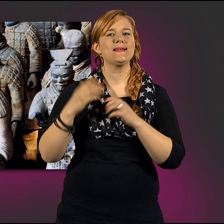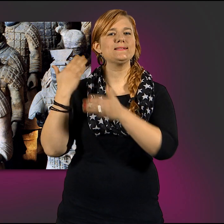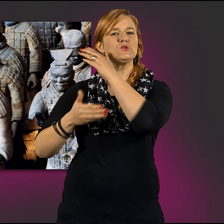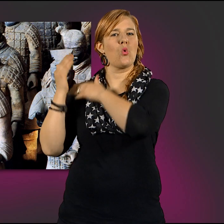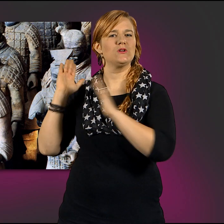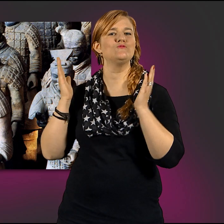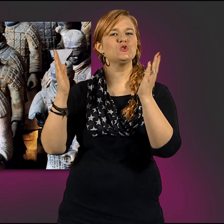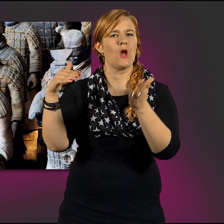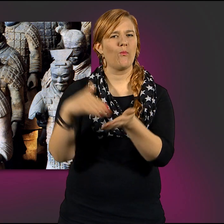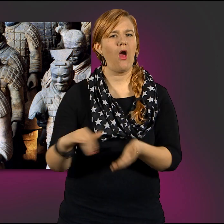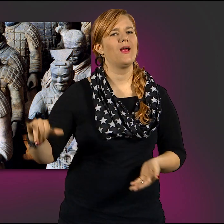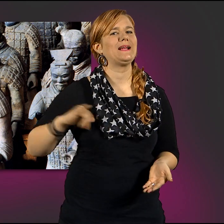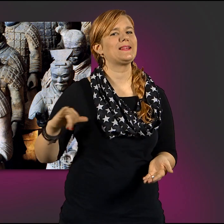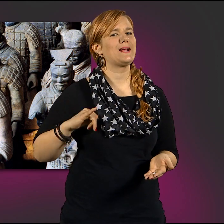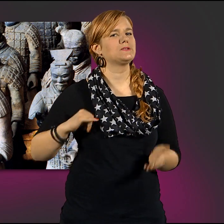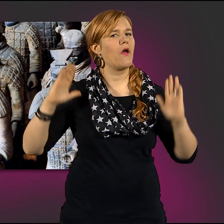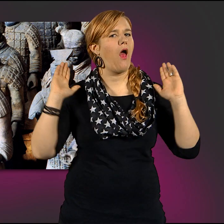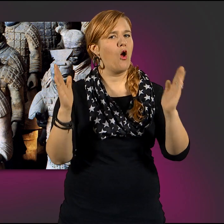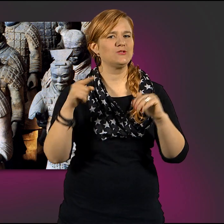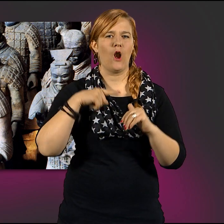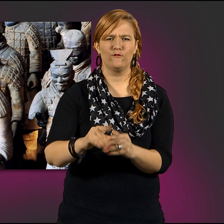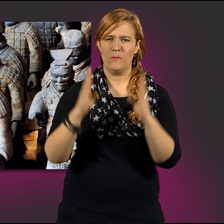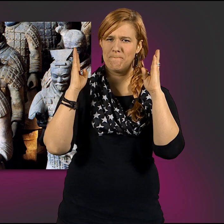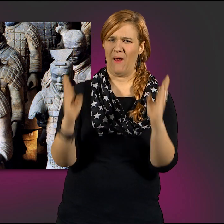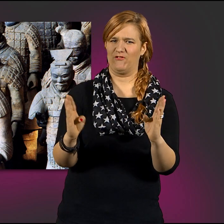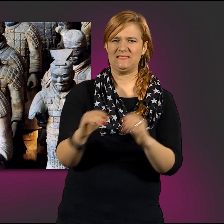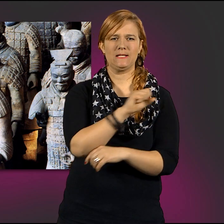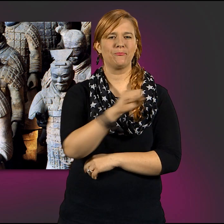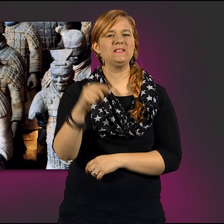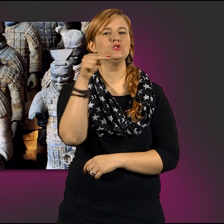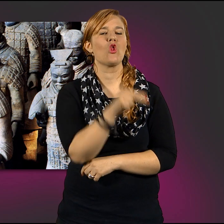Das Historische Museum in Bern zeigt eine interessante Ausstellung.